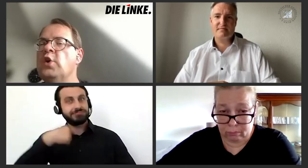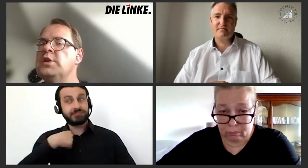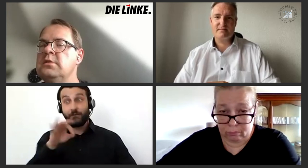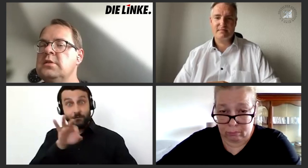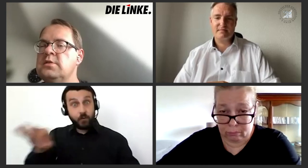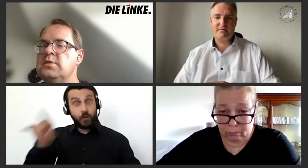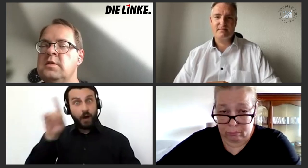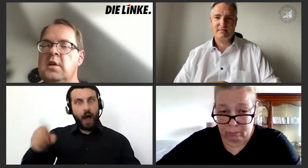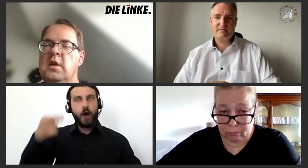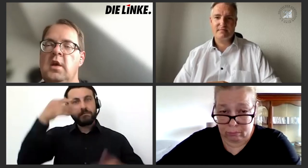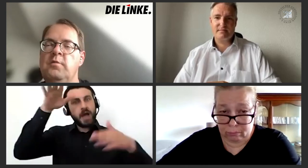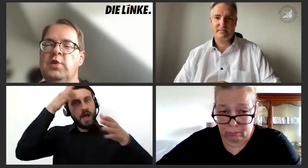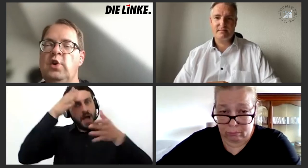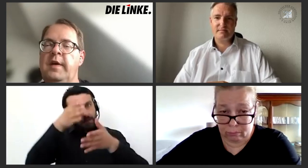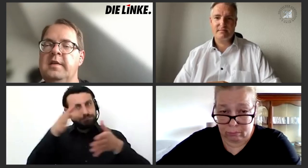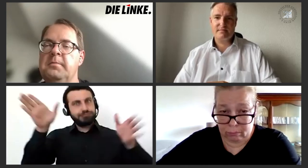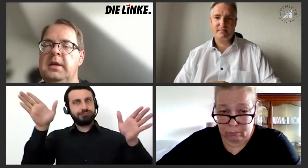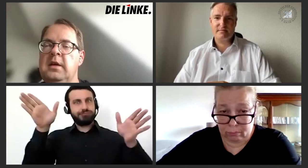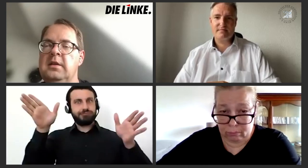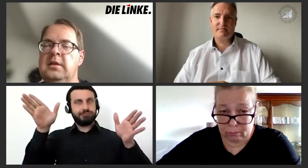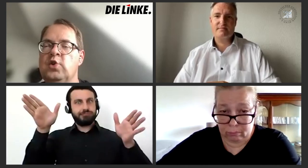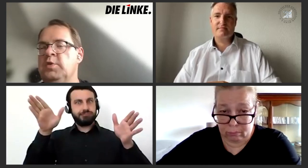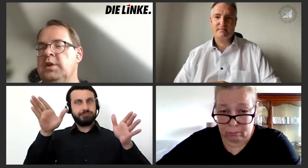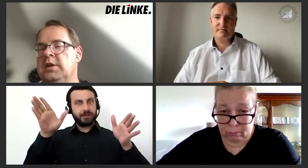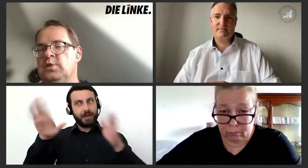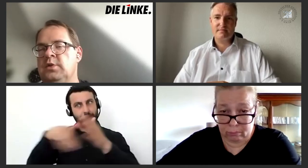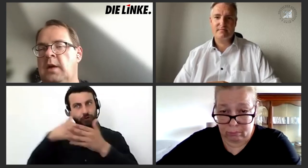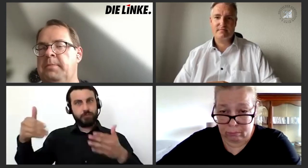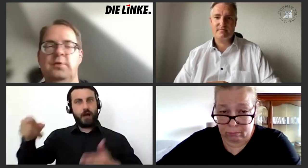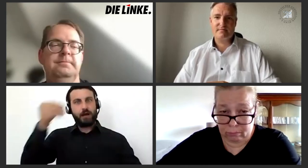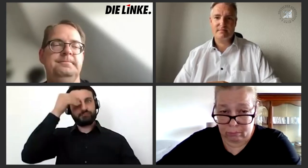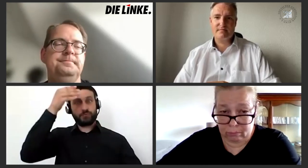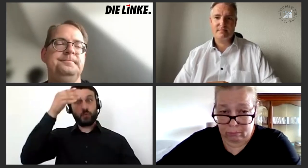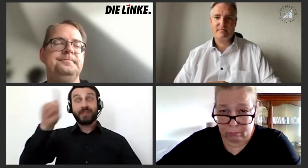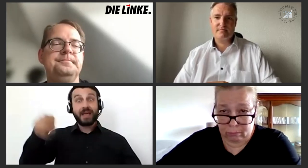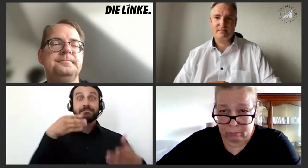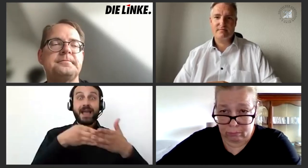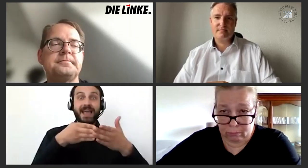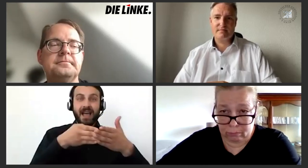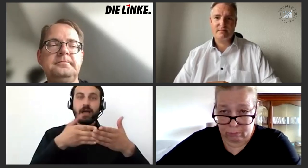des eigenen Horizontes und würde auch weitere Barrieren der Kommunikation abbauen.